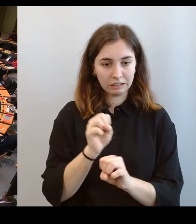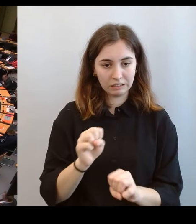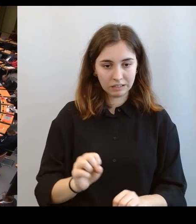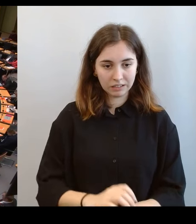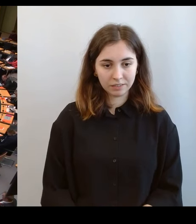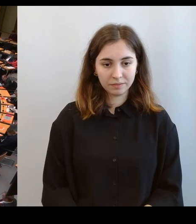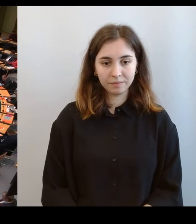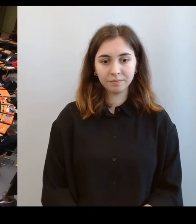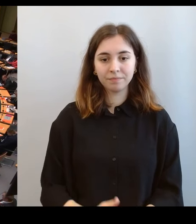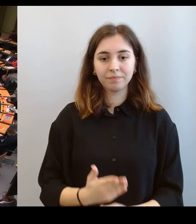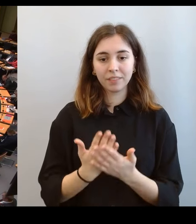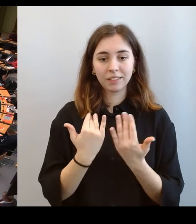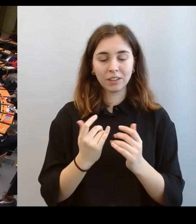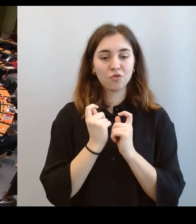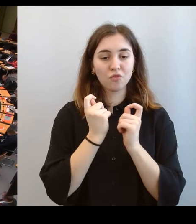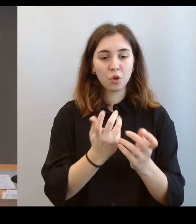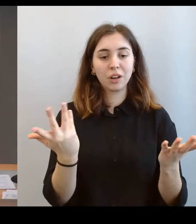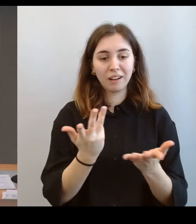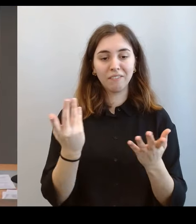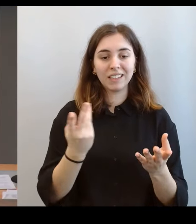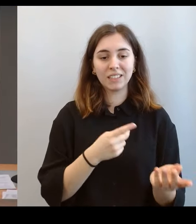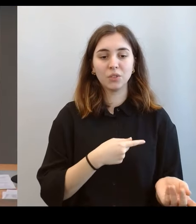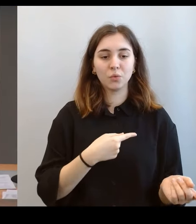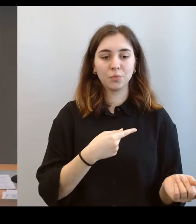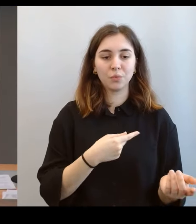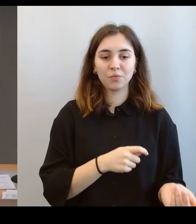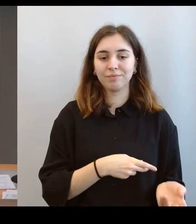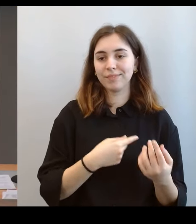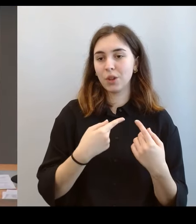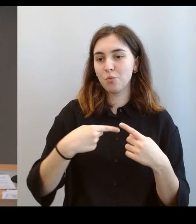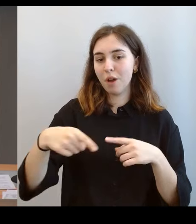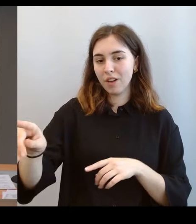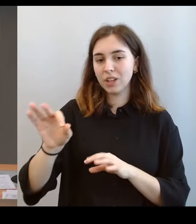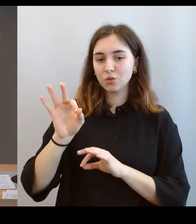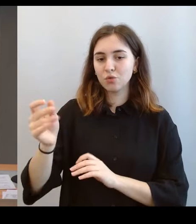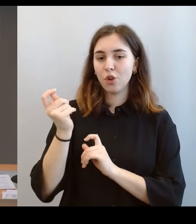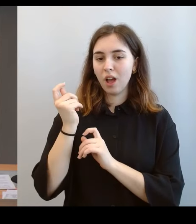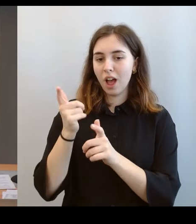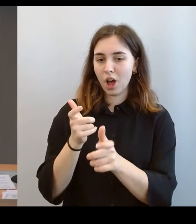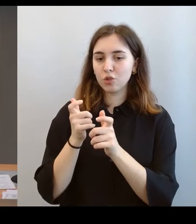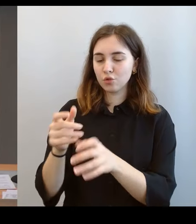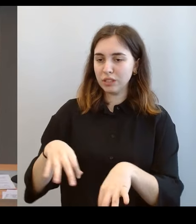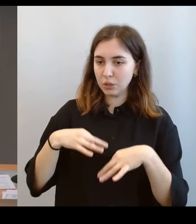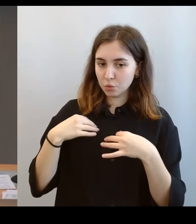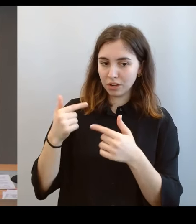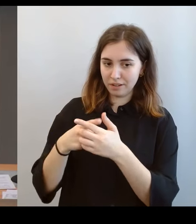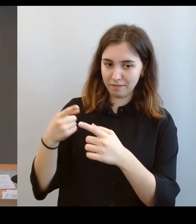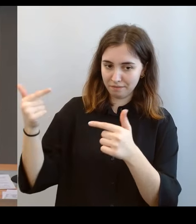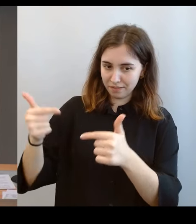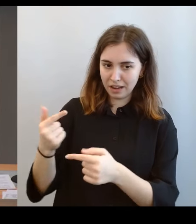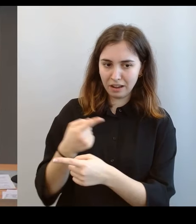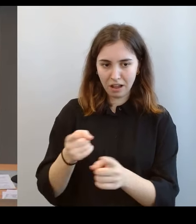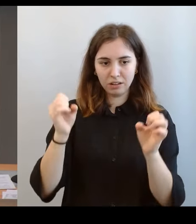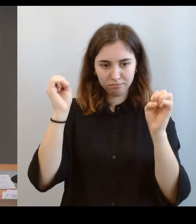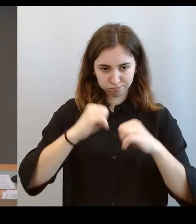für Gesundheit und Pflege. Widerspruch höre ich nicht. Dann verfahren wir so. Damit kommen wir zu den geheimen verbundenen Wahlen.